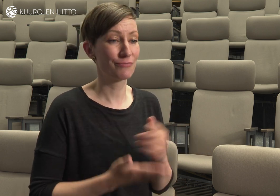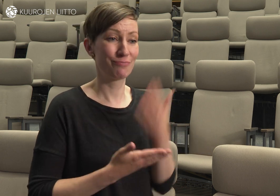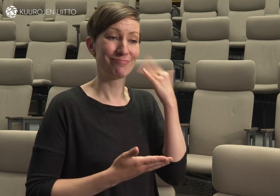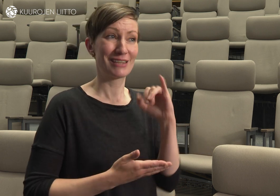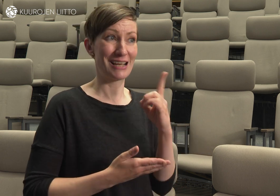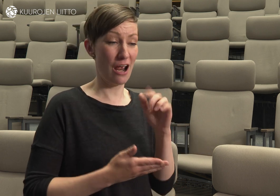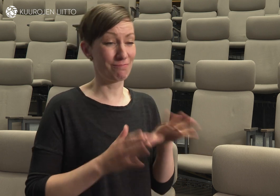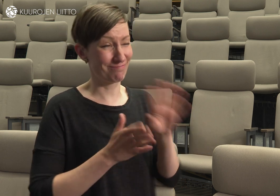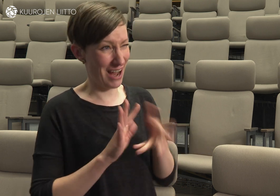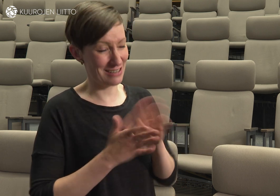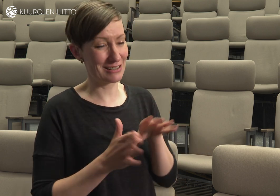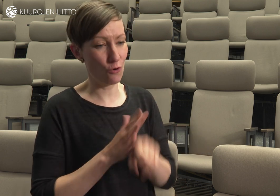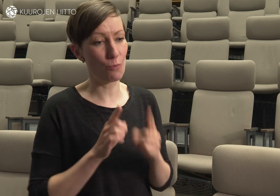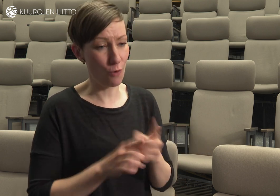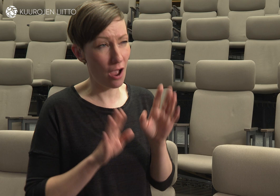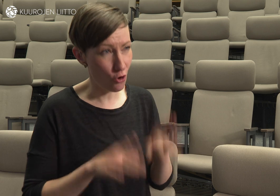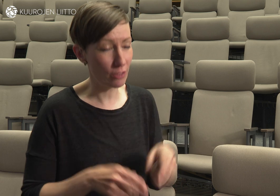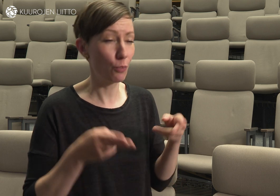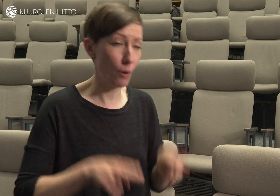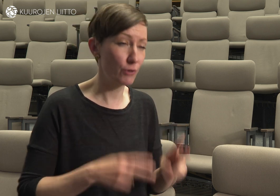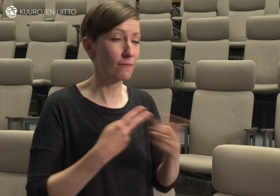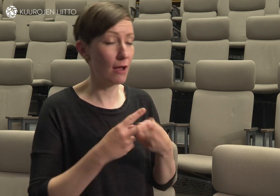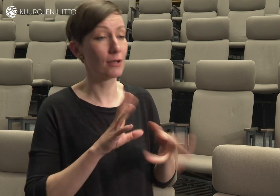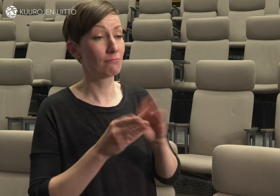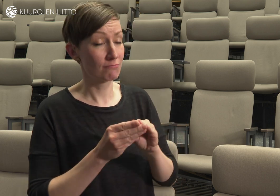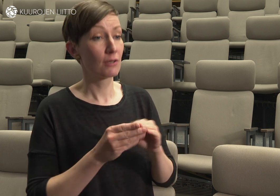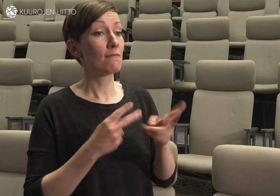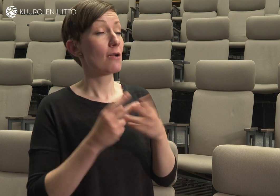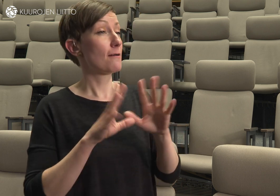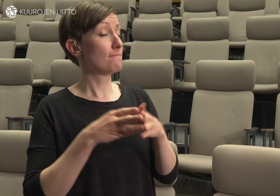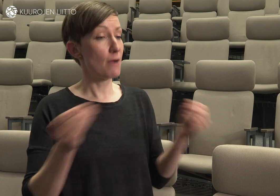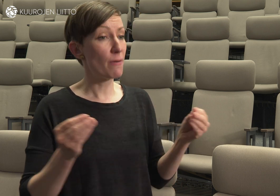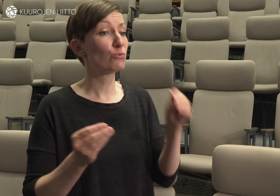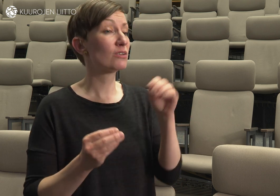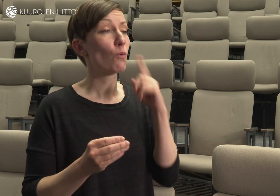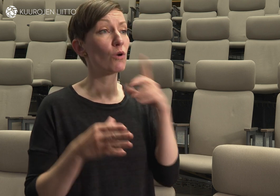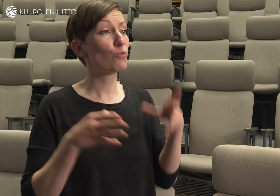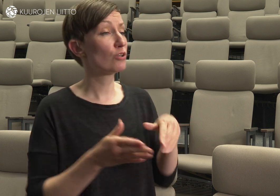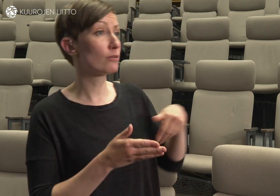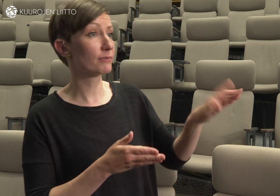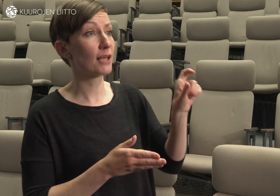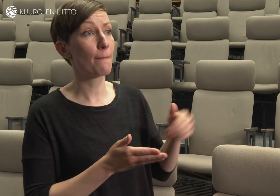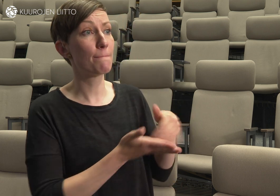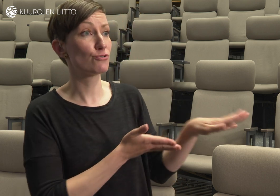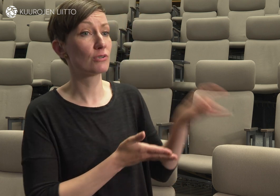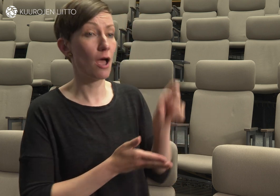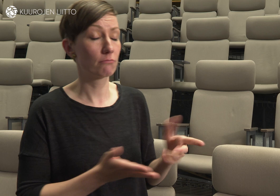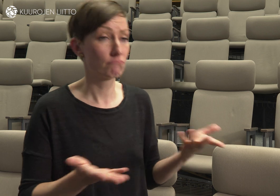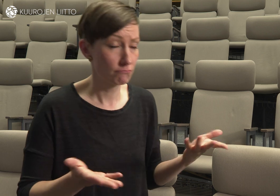Näinhän Idalle kävi sen jälkeen, kun hänet vapautettiin vankilasta. Kuurojen yhteisö ei enää huolinut häntä takaisin, -